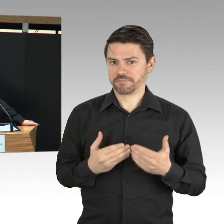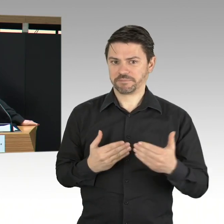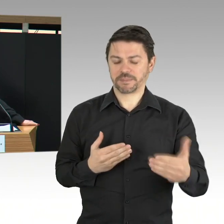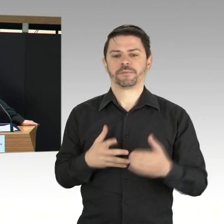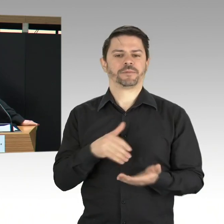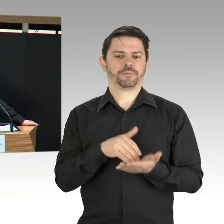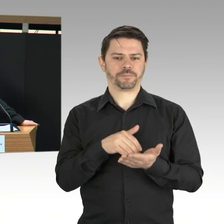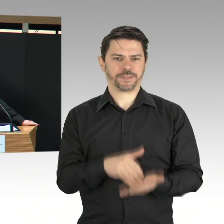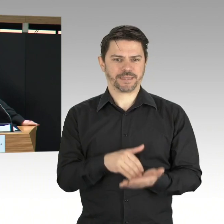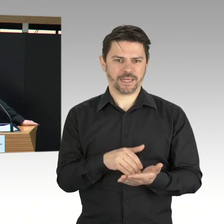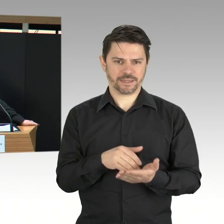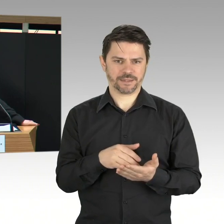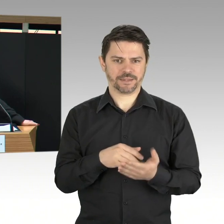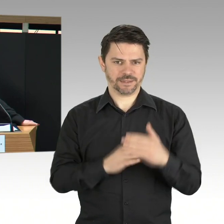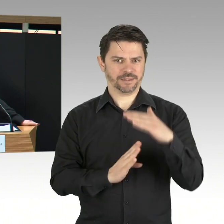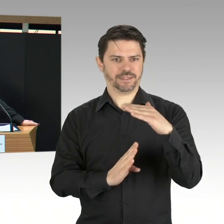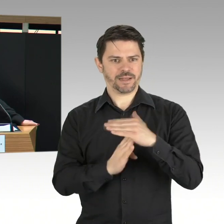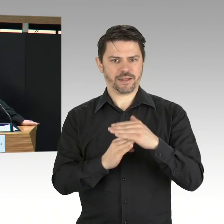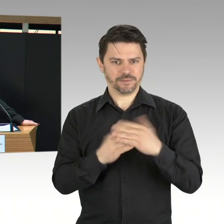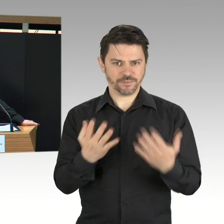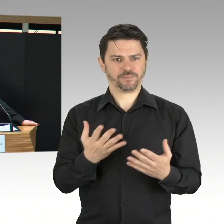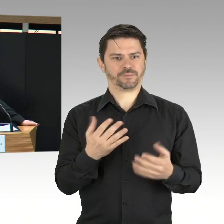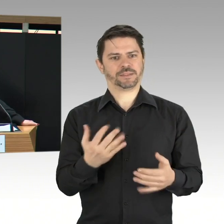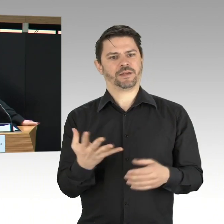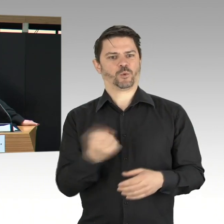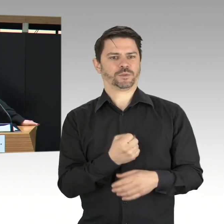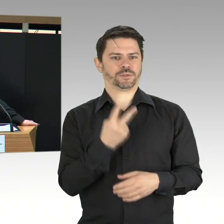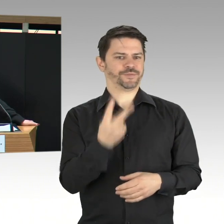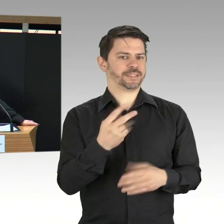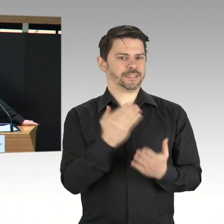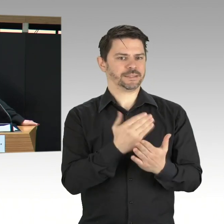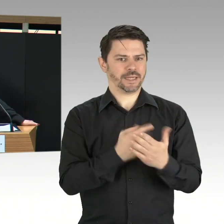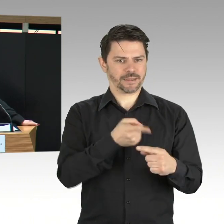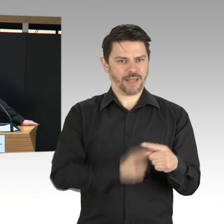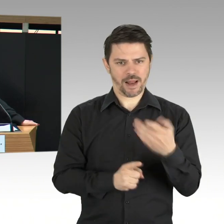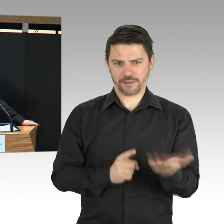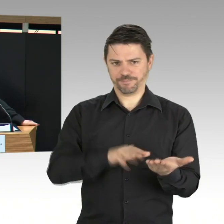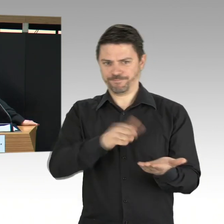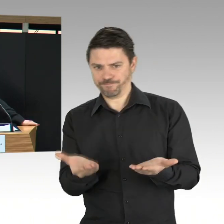und neun Monate später im zweiten Schritt mögliche Mietabsenkungen